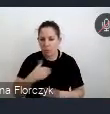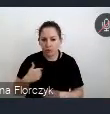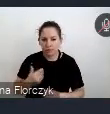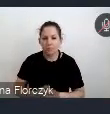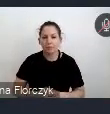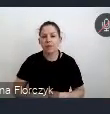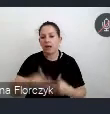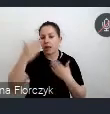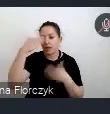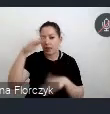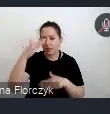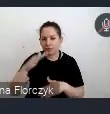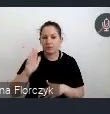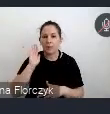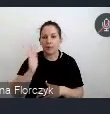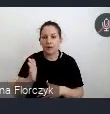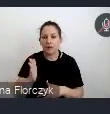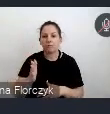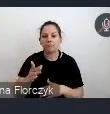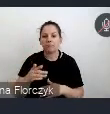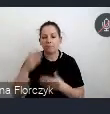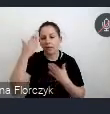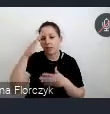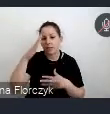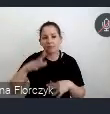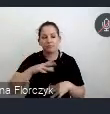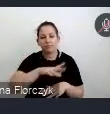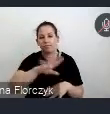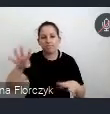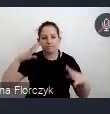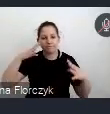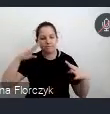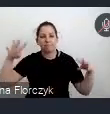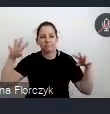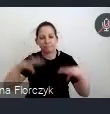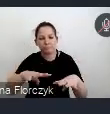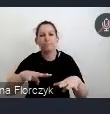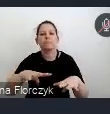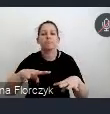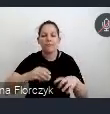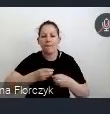Na Katowice zwrócone będą oczy wielu obserwatorów,